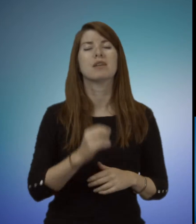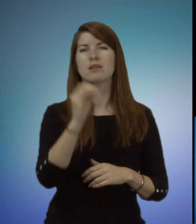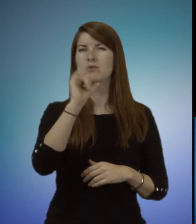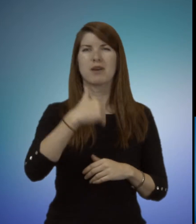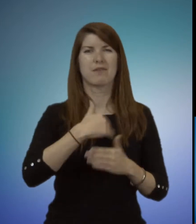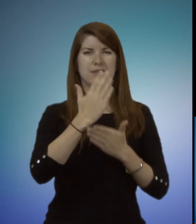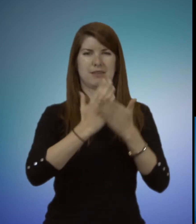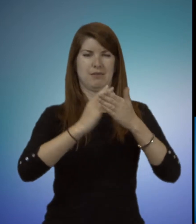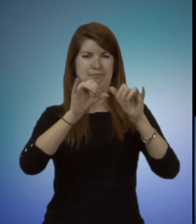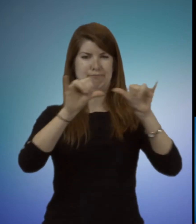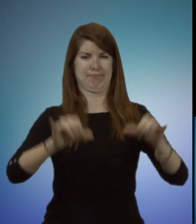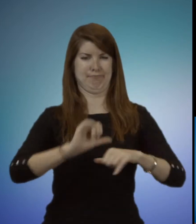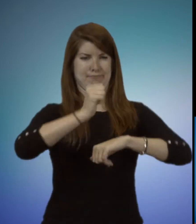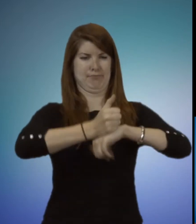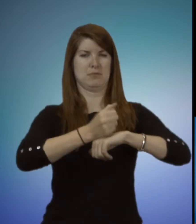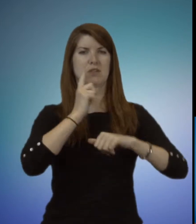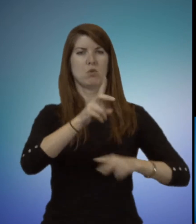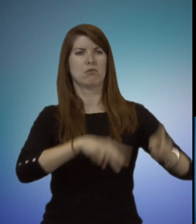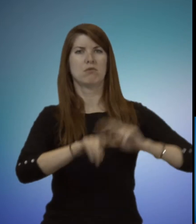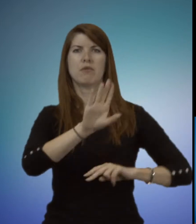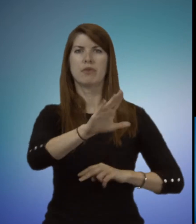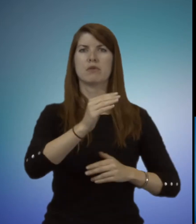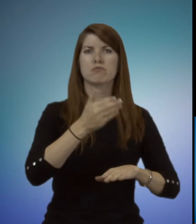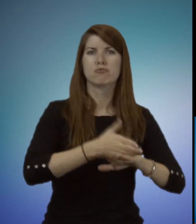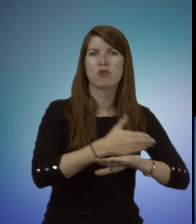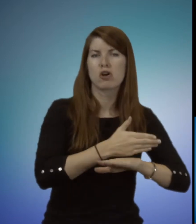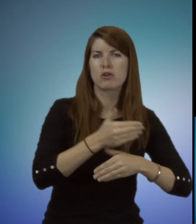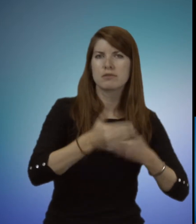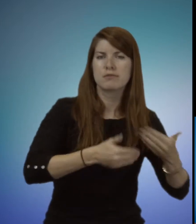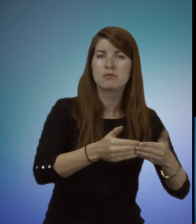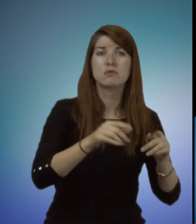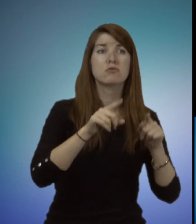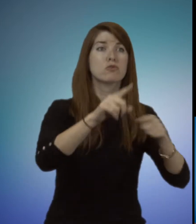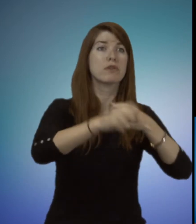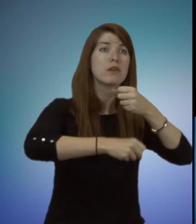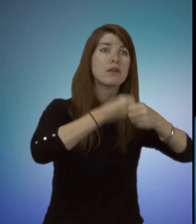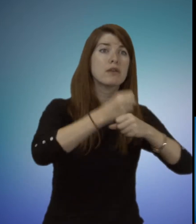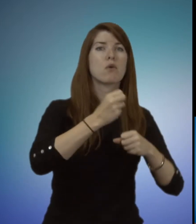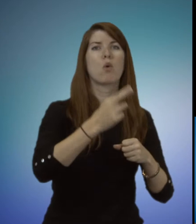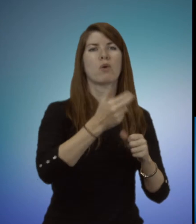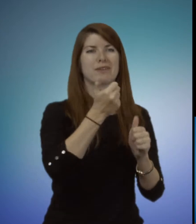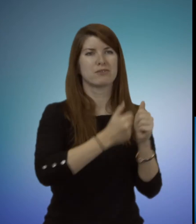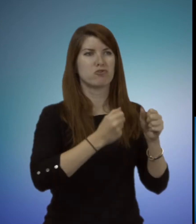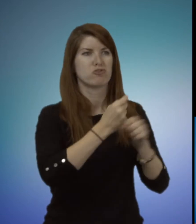una especie de mecanismo de seguimiento para monitorear el progreso de su hijo, ya sea durante ese año, o año con año.